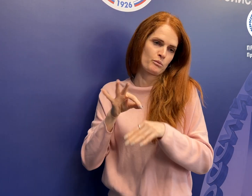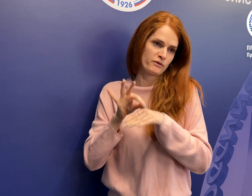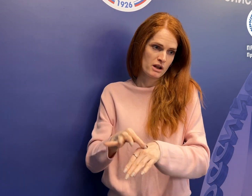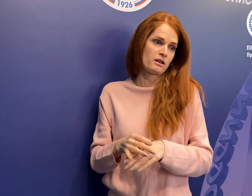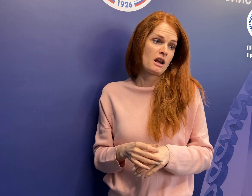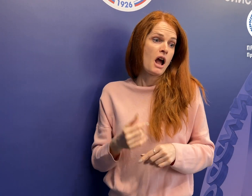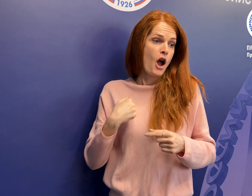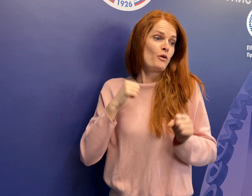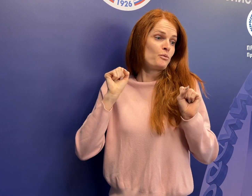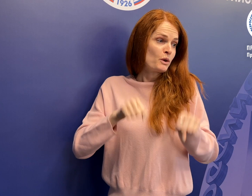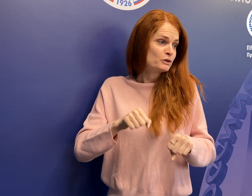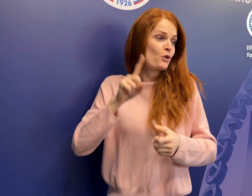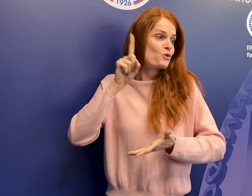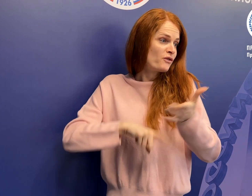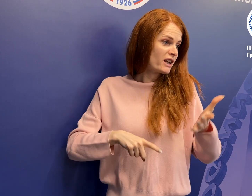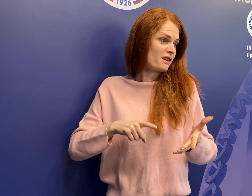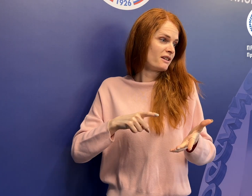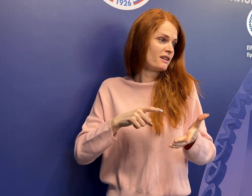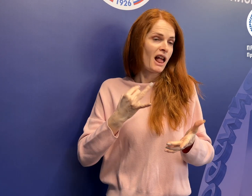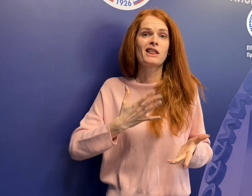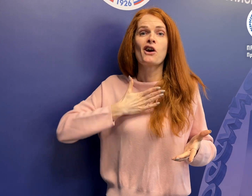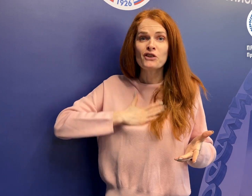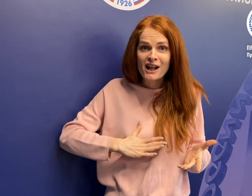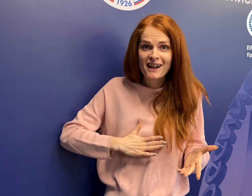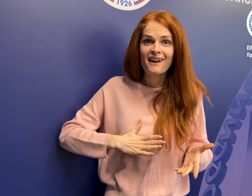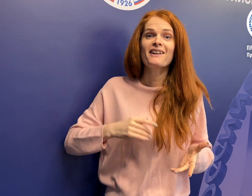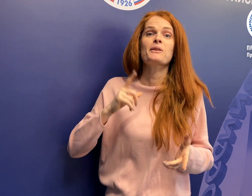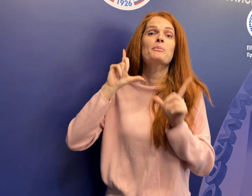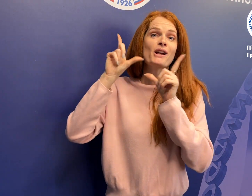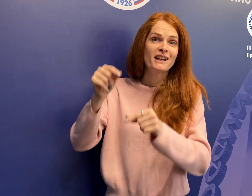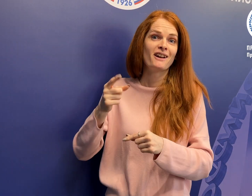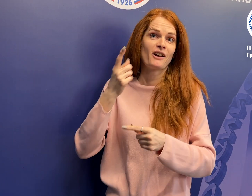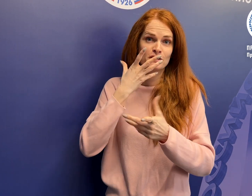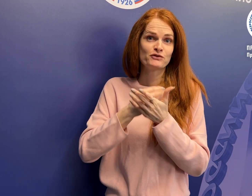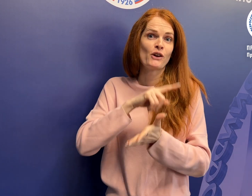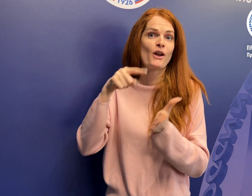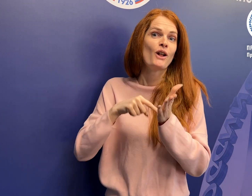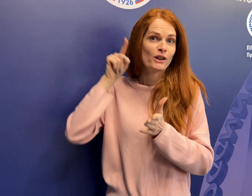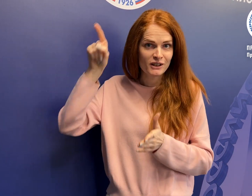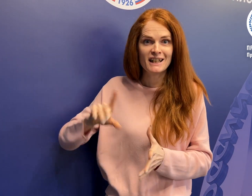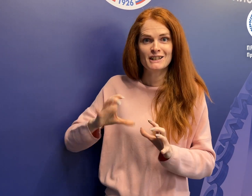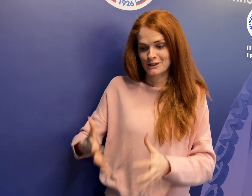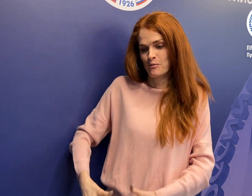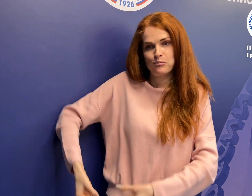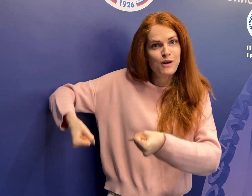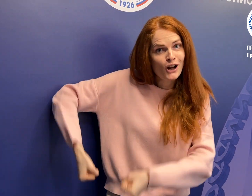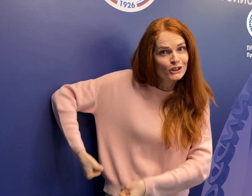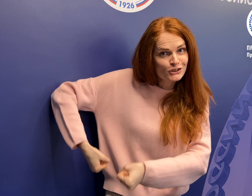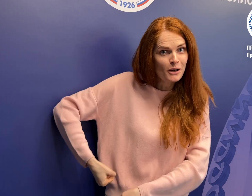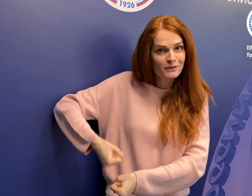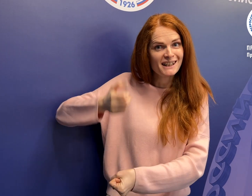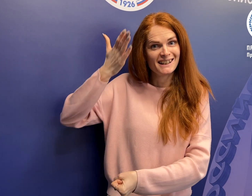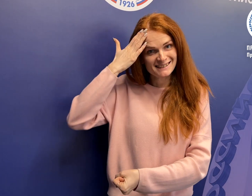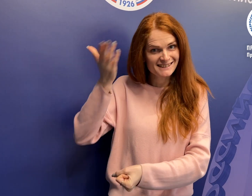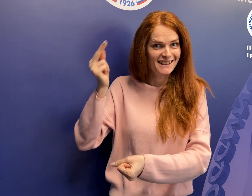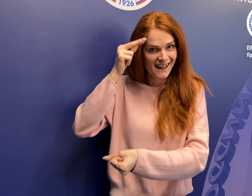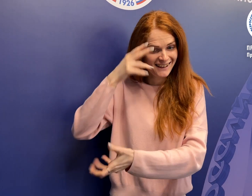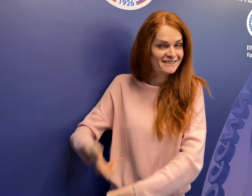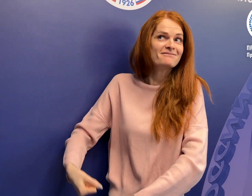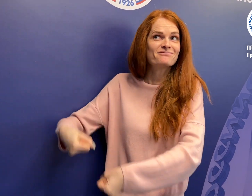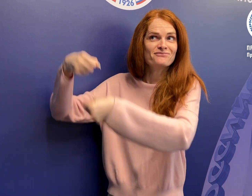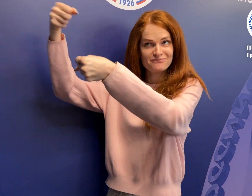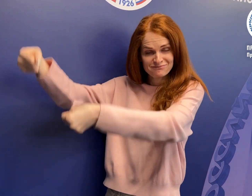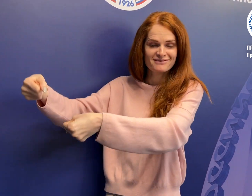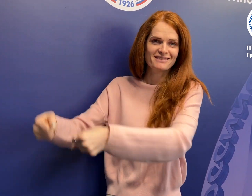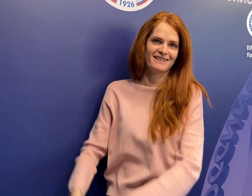А сейчас я довольна и с уверенностью ехать домой с багажом знаний.